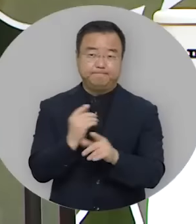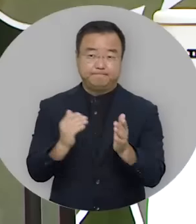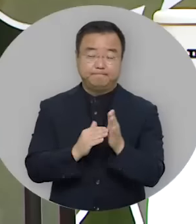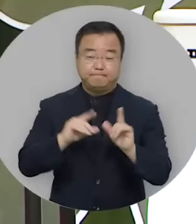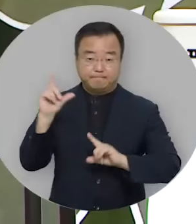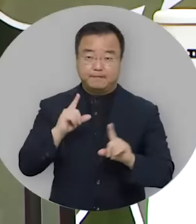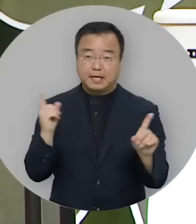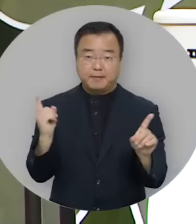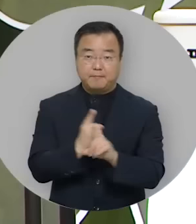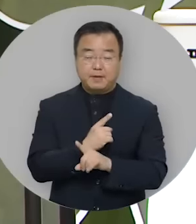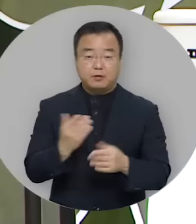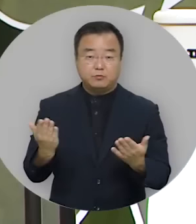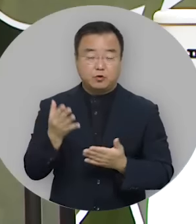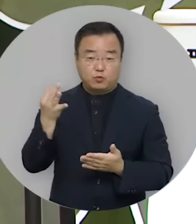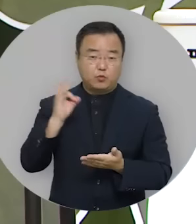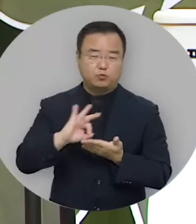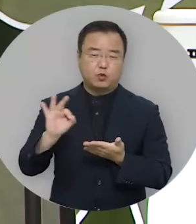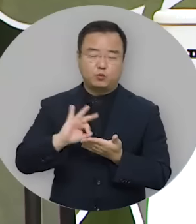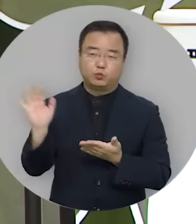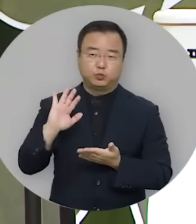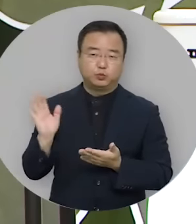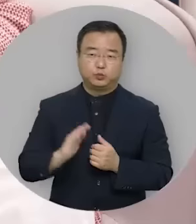태도를 바꾸는 데 돈도 안 들더라고요.